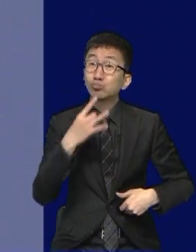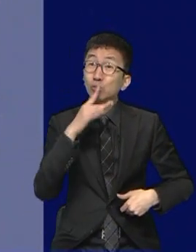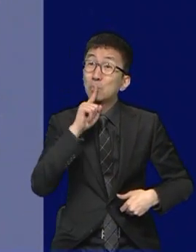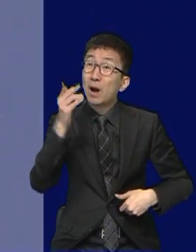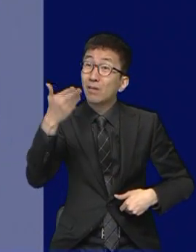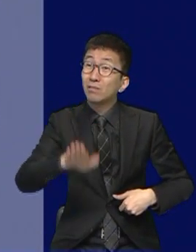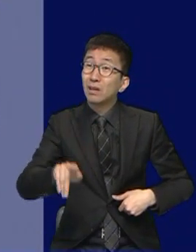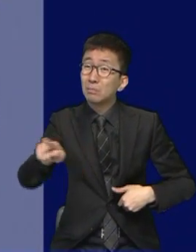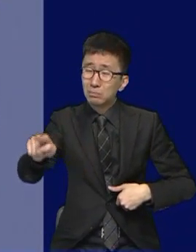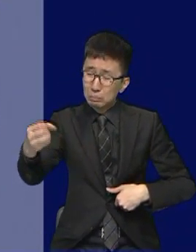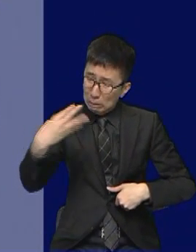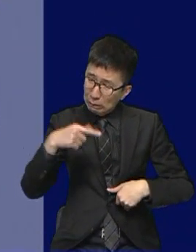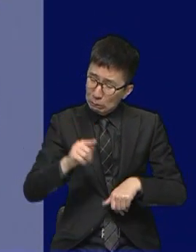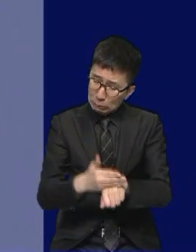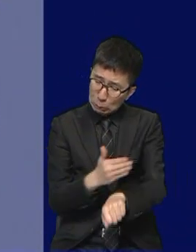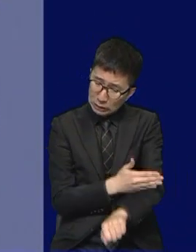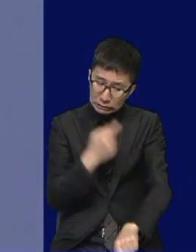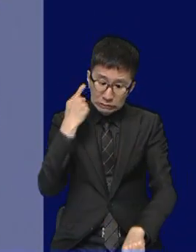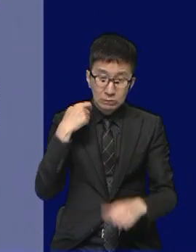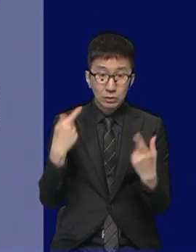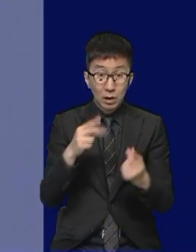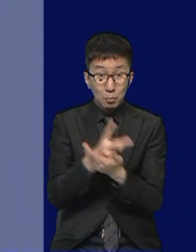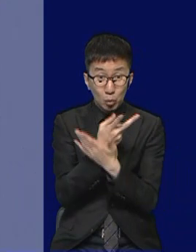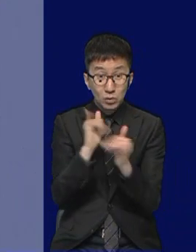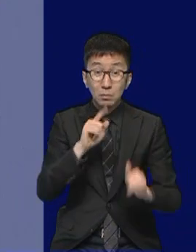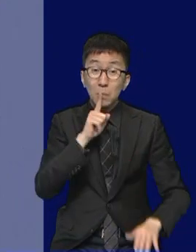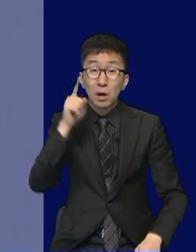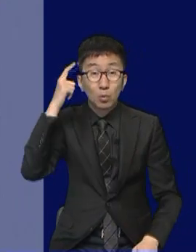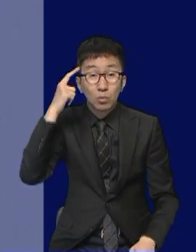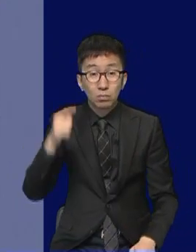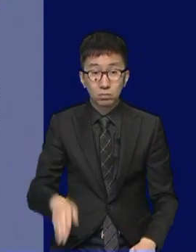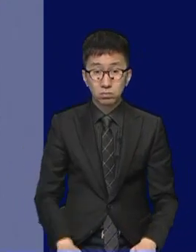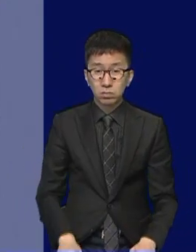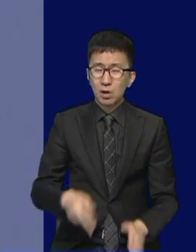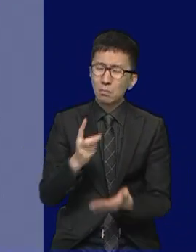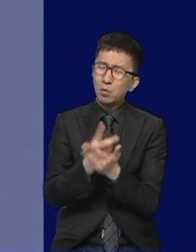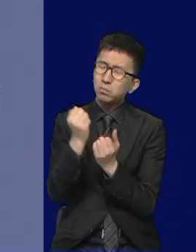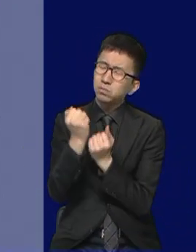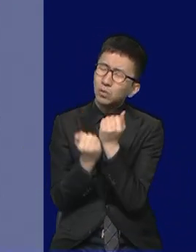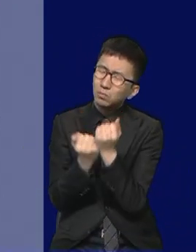해명하며 변호사임을 밝힌 것도 법적인 부분을 설명하려다 노출되었을 뿐 변호사